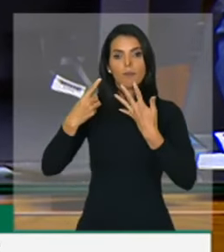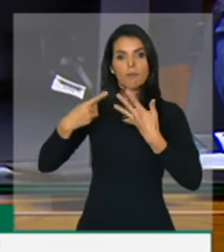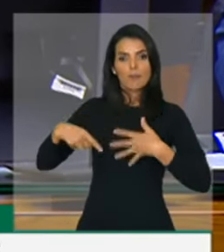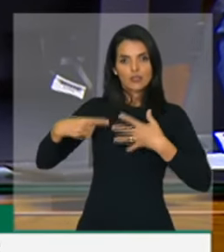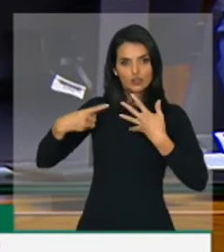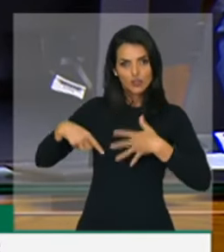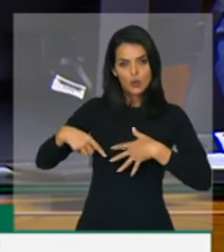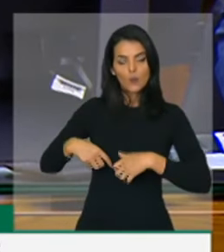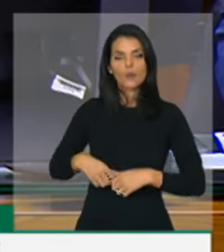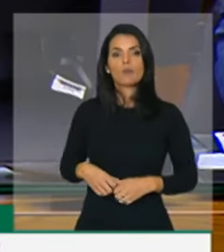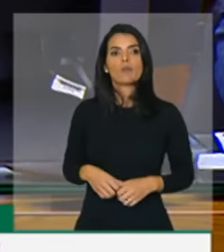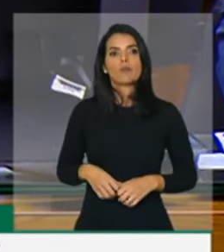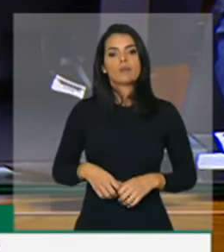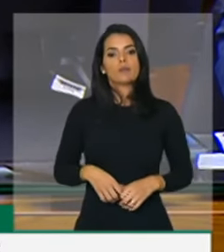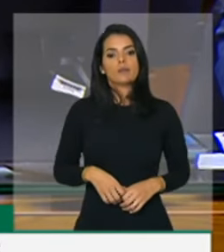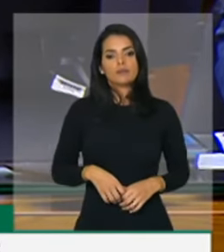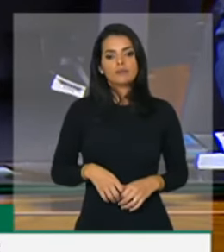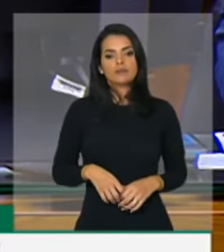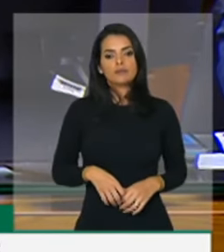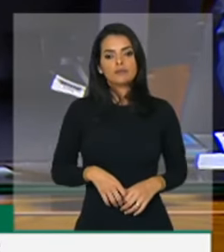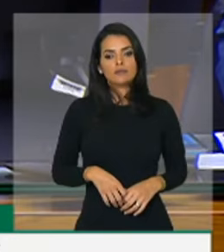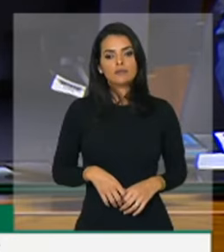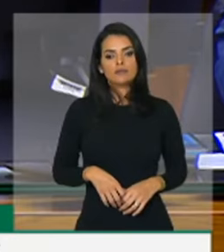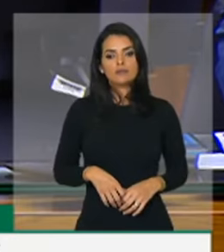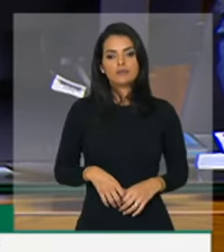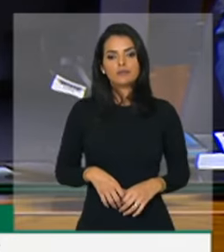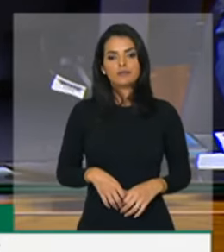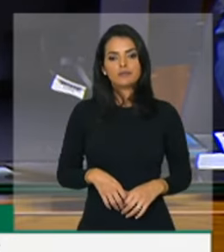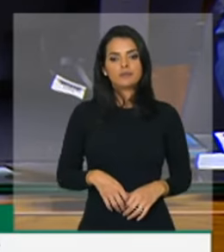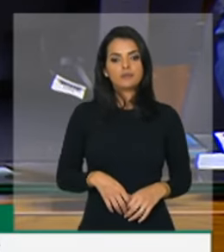PSOL? -- [DEPUTADA]: PRESIDENTE, EVIDENTE QUE ESSE DESTAQUE DO PT É MUITO